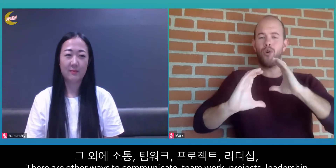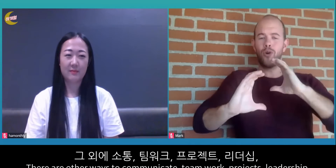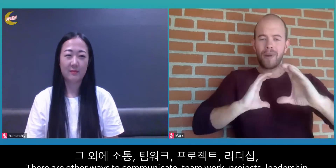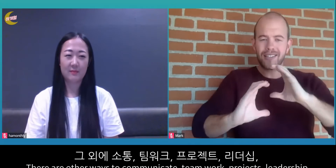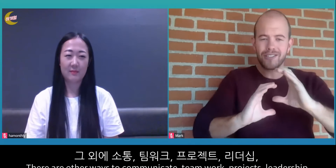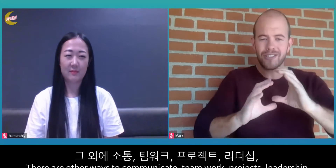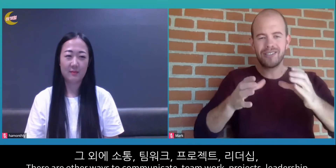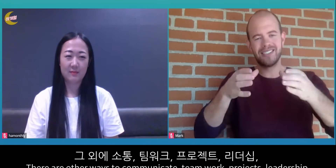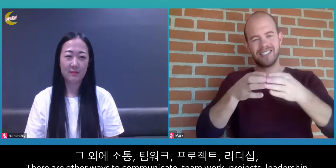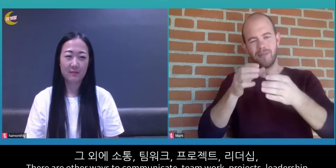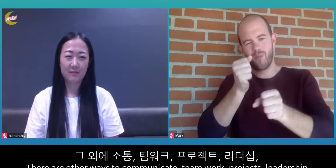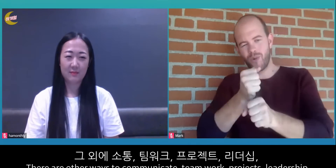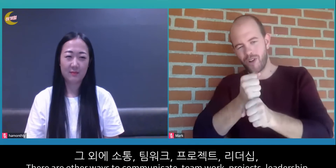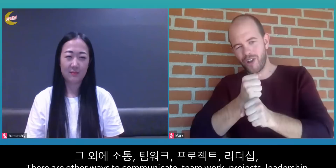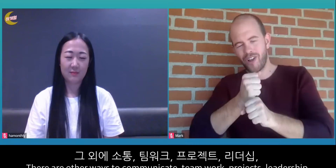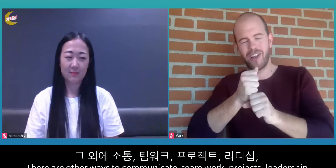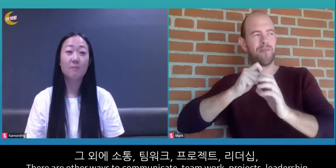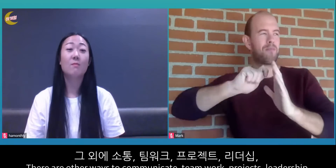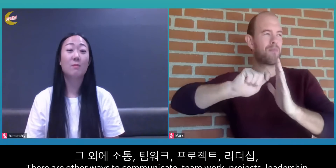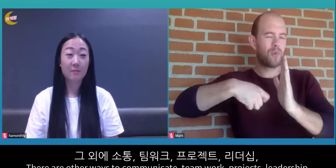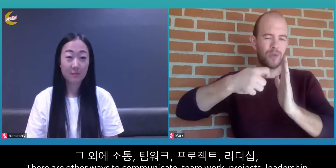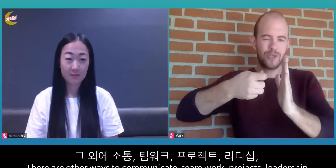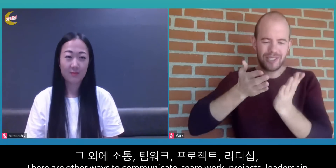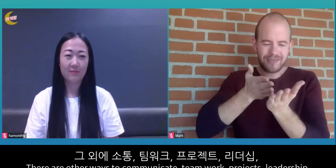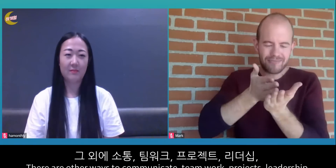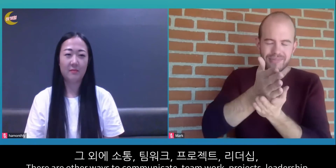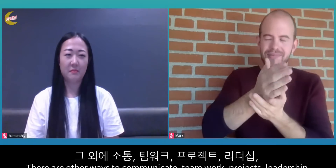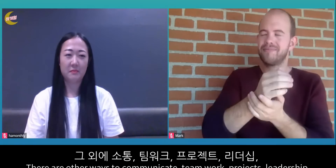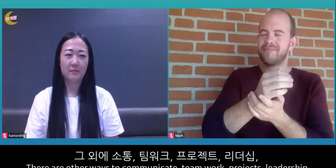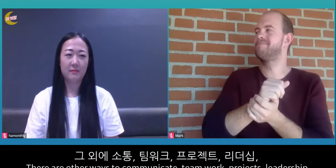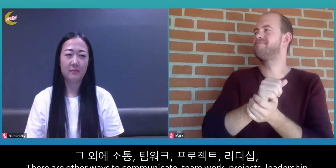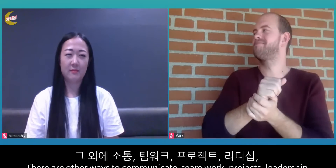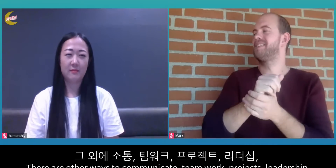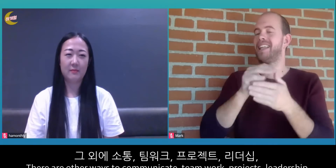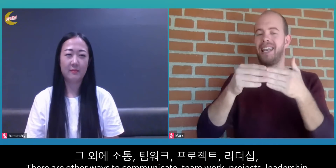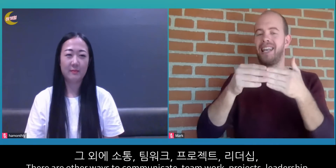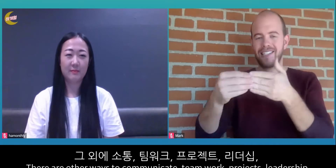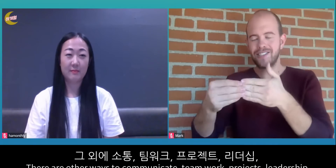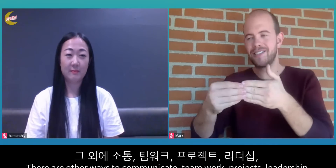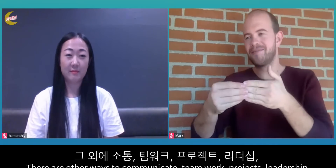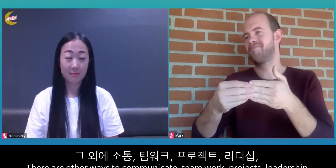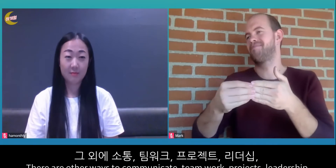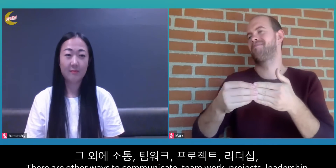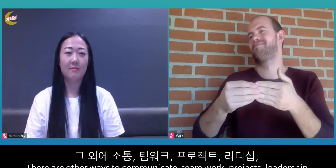コミュニケーション、チームワーク、プロジェクト、リーダーシップ、